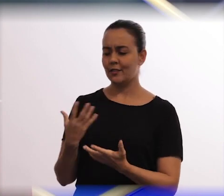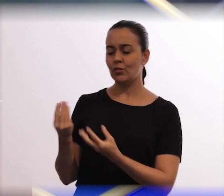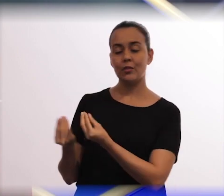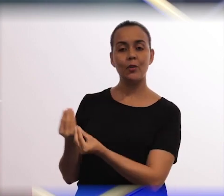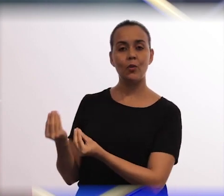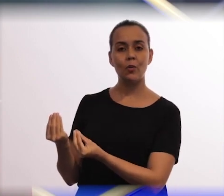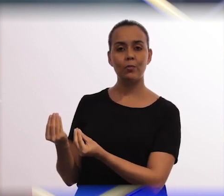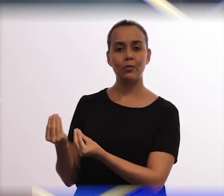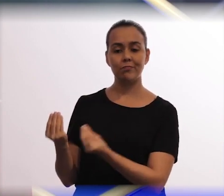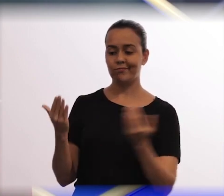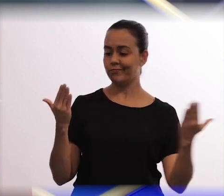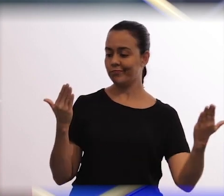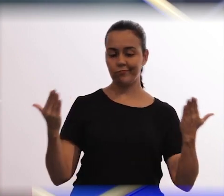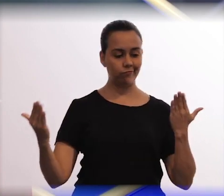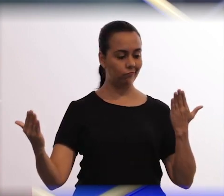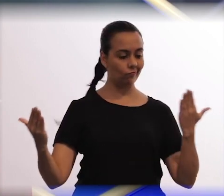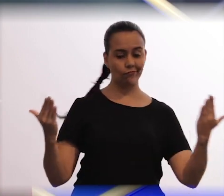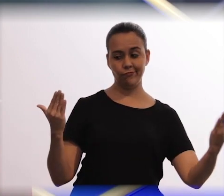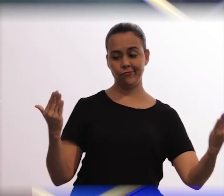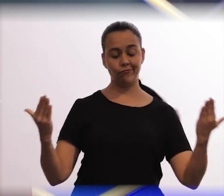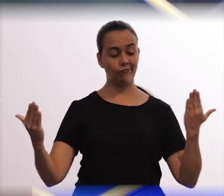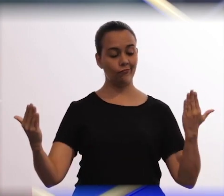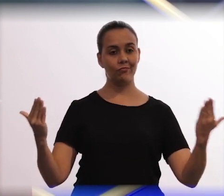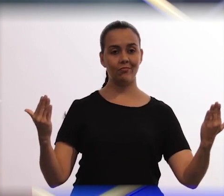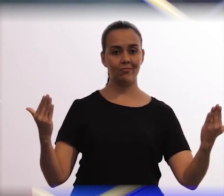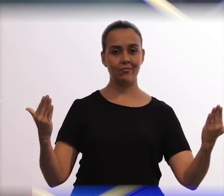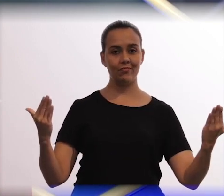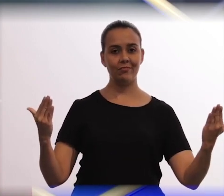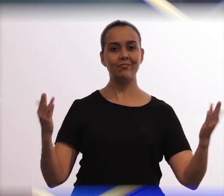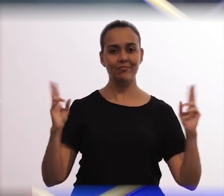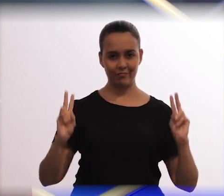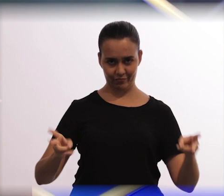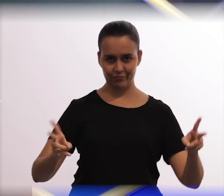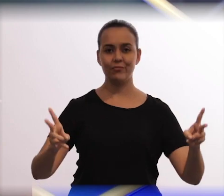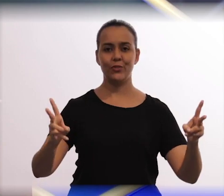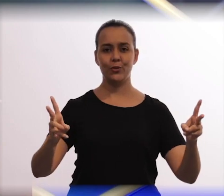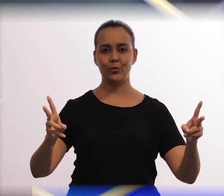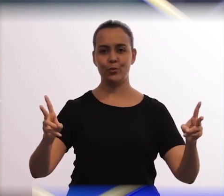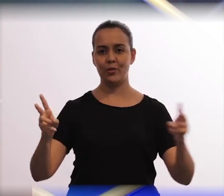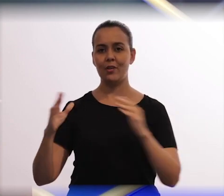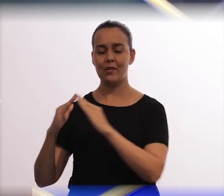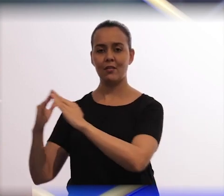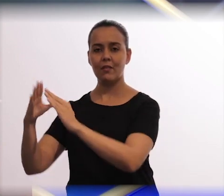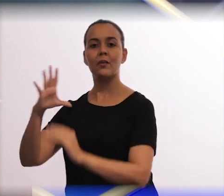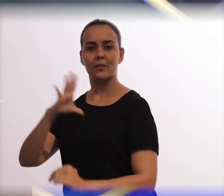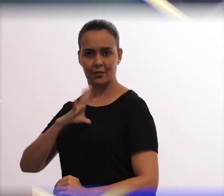a nossa possibilidade, no que nós não somos diferentes de nada que principalmente favela e a cidade. E que nós somos cidadãos da cidade.